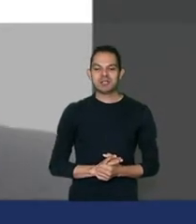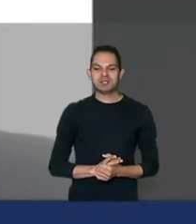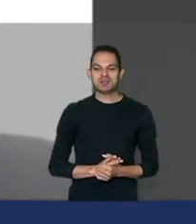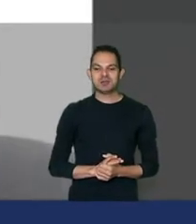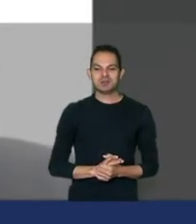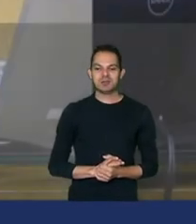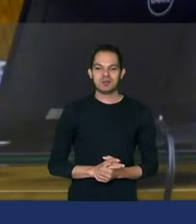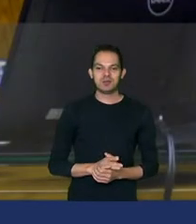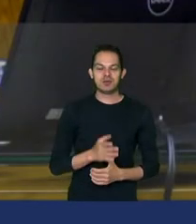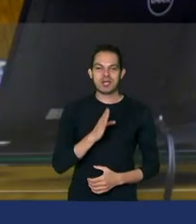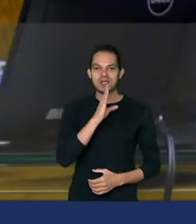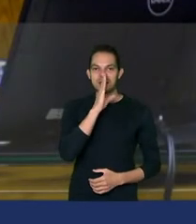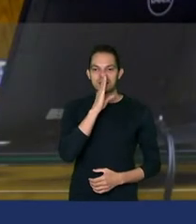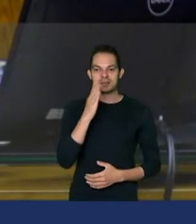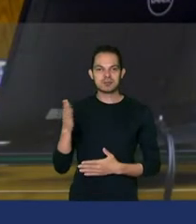DEPUTADO. VAMOS CONVIDAR PARA